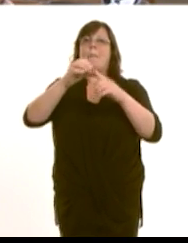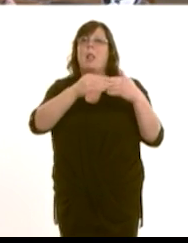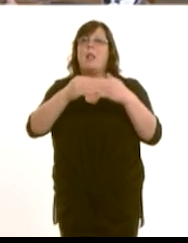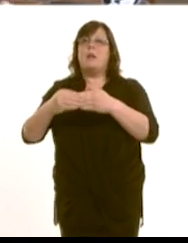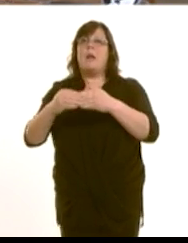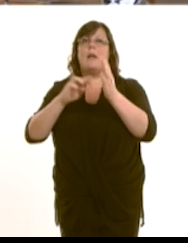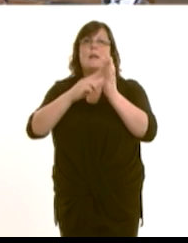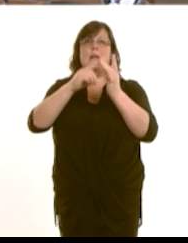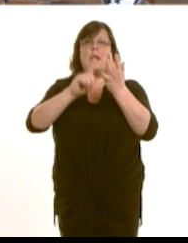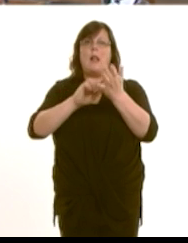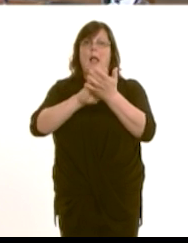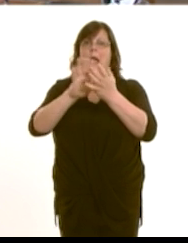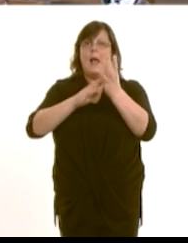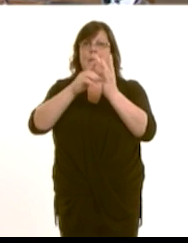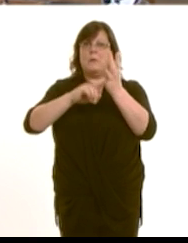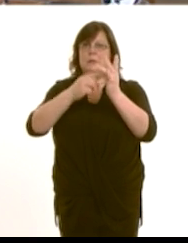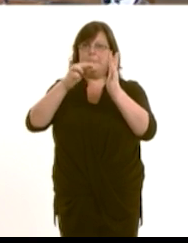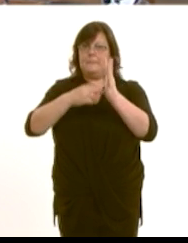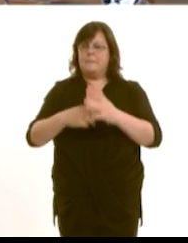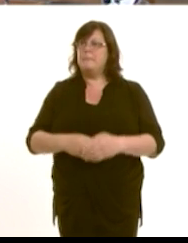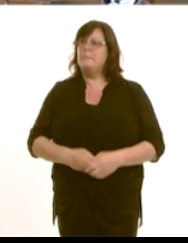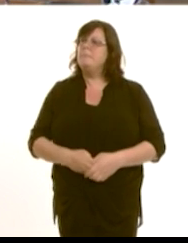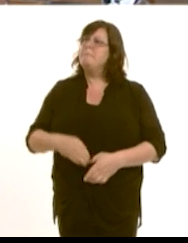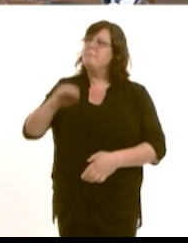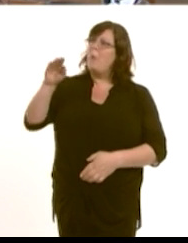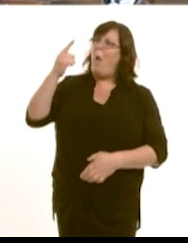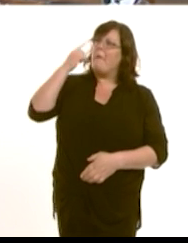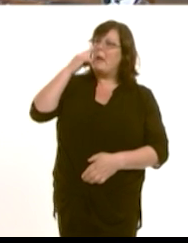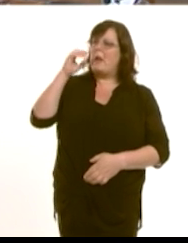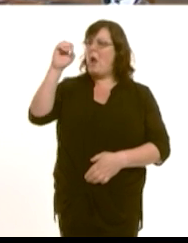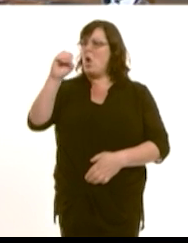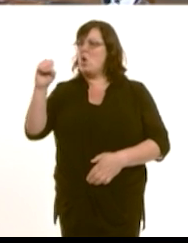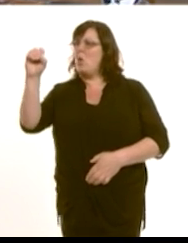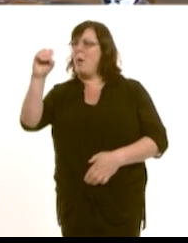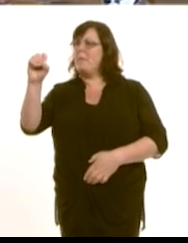A yw'r Prif Weinidog wedi gweld bod cydgwmni mwyaf Ewrop, Siemens, yn cyfarfod heddiw,